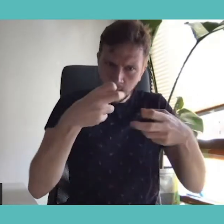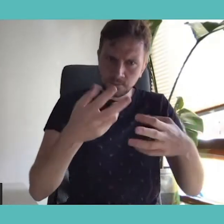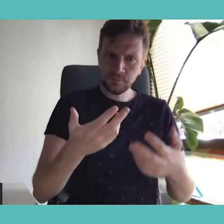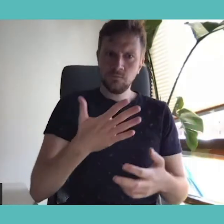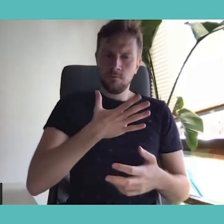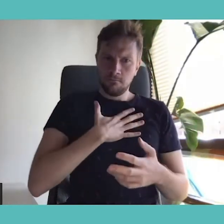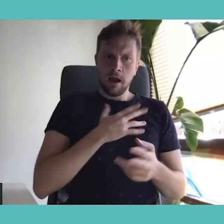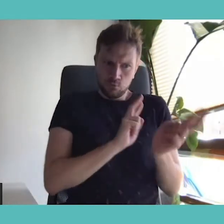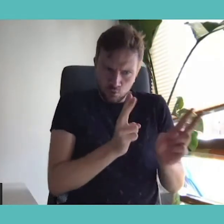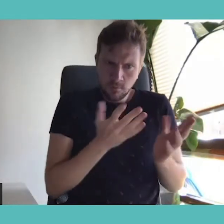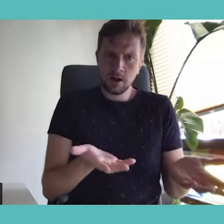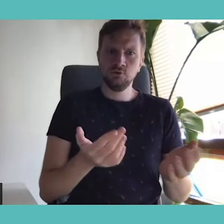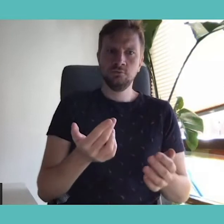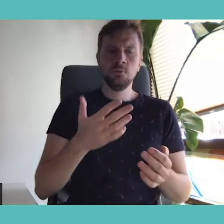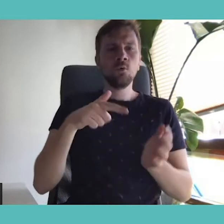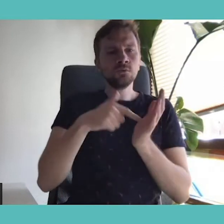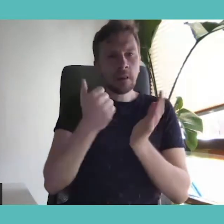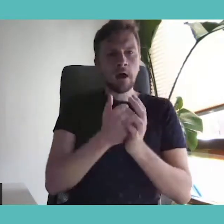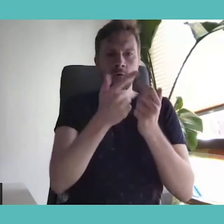Dużo zrobiliśmy - dodawaliśmy dostosowane napisy dla niesłyszących, mamy tłumaczy.